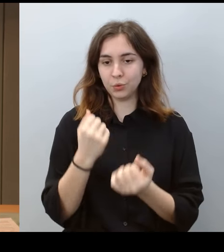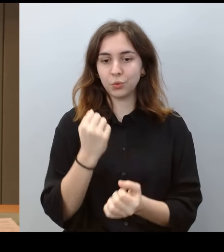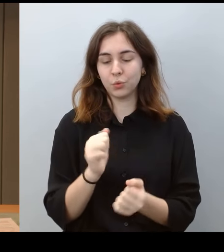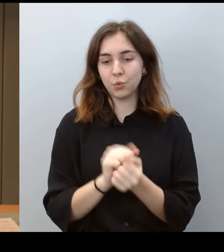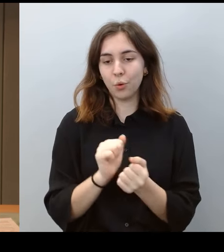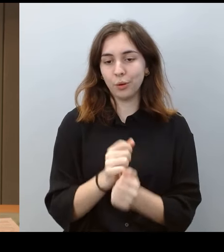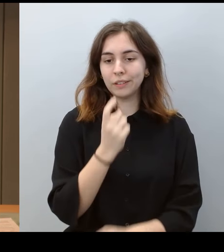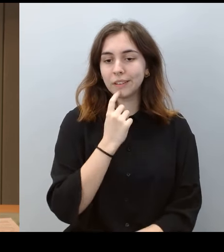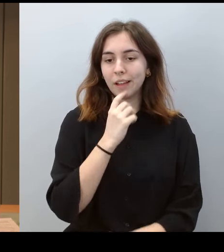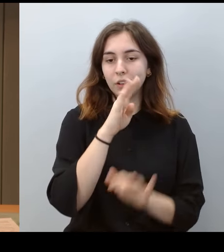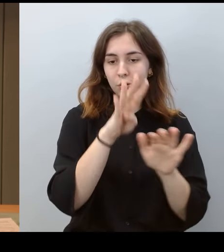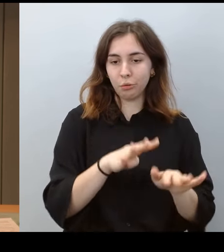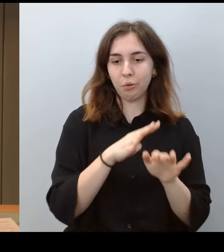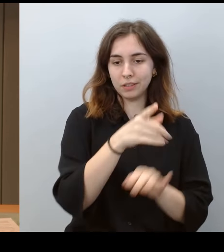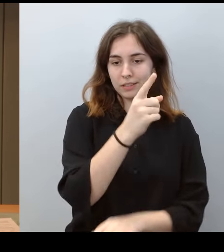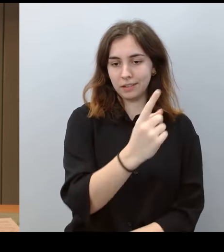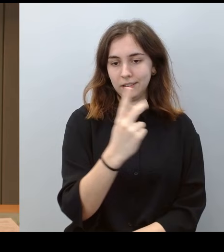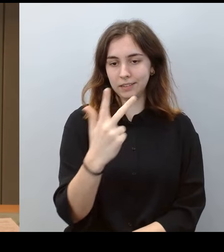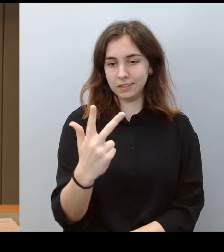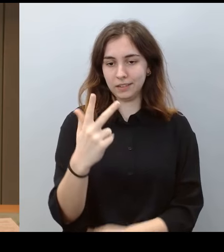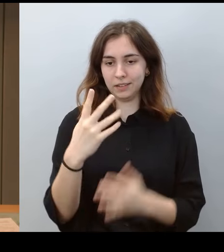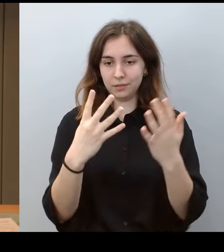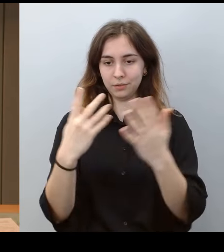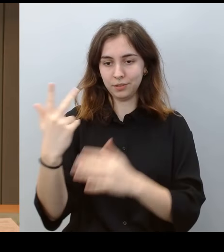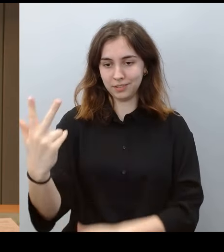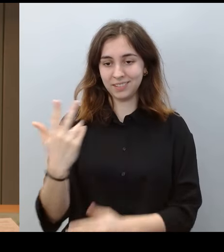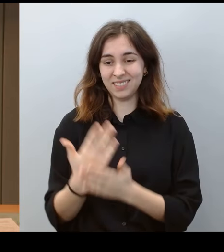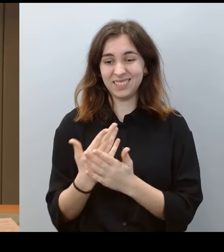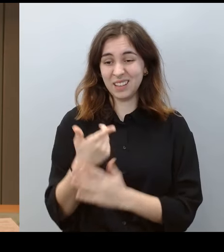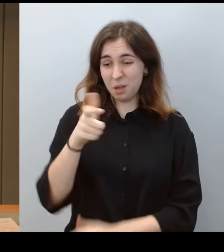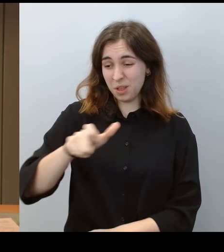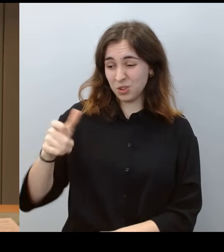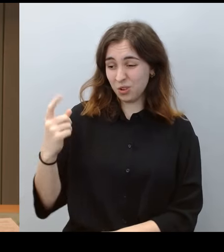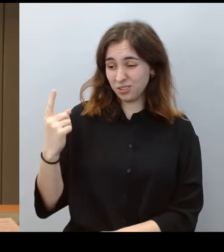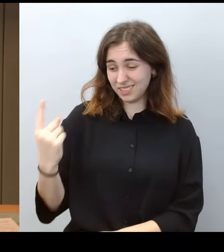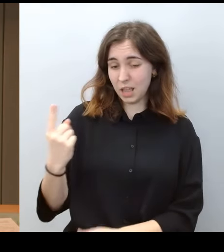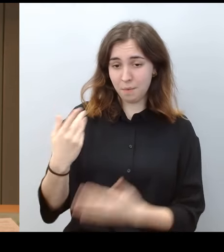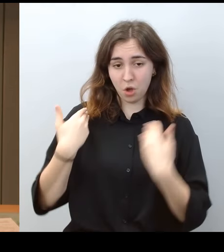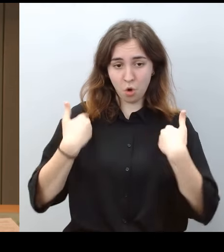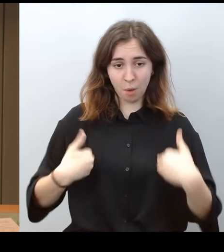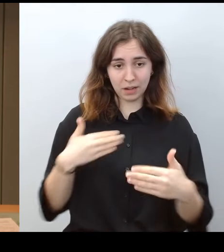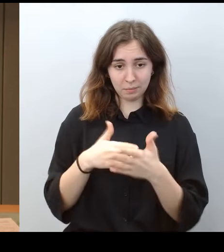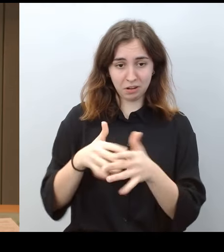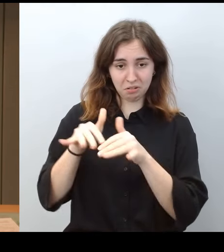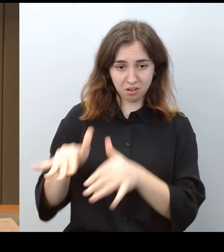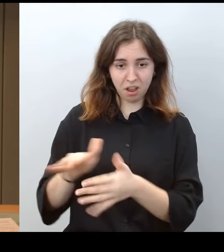Endlich eine inklusive und pflegeorientierte 24/7 Unterkunft einrichten. In der Beratung beginnt